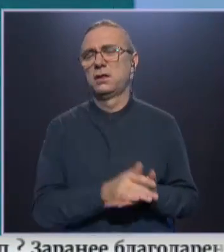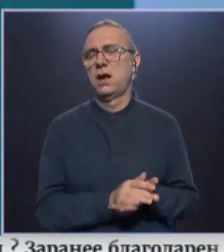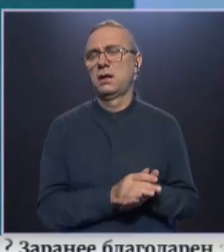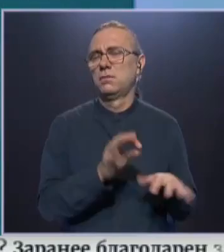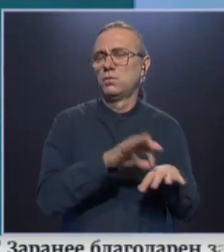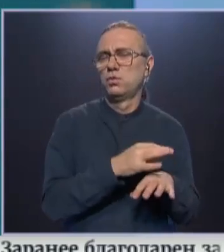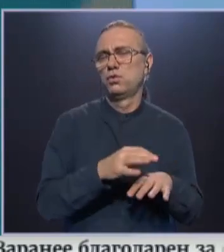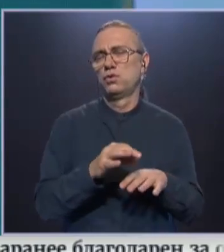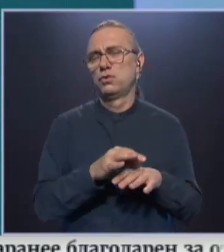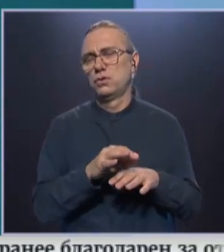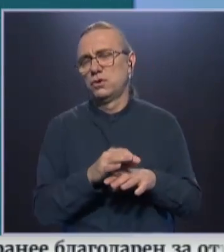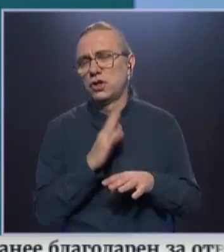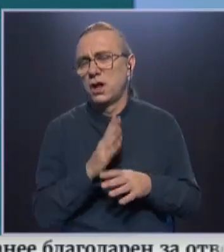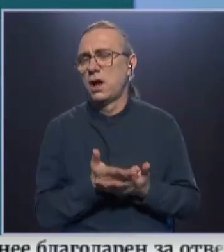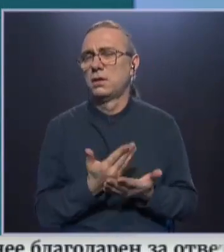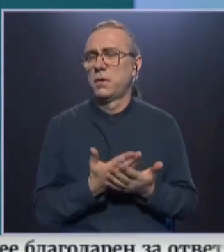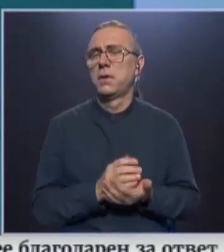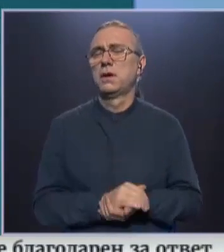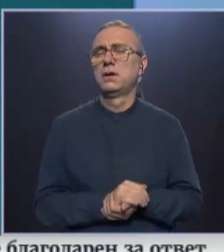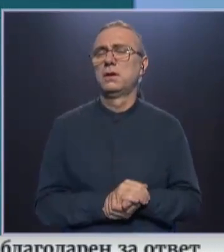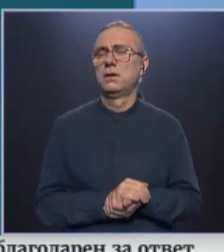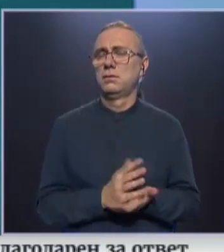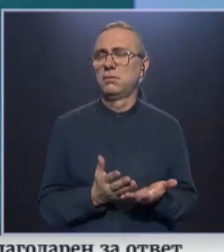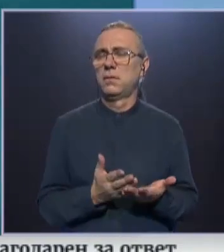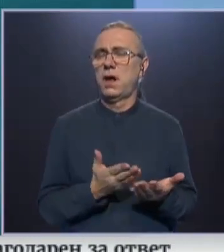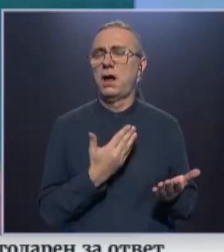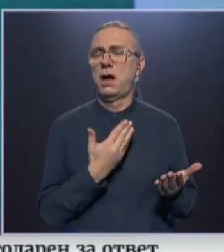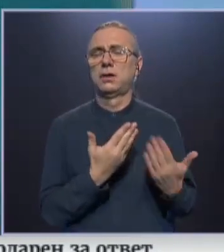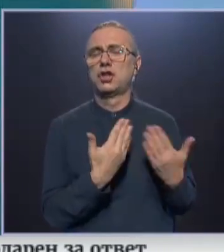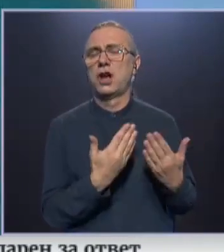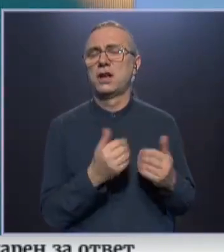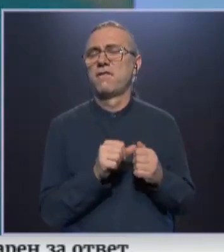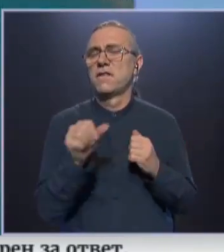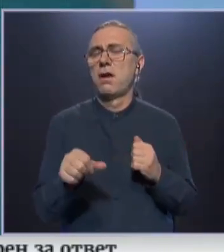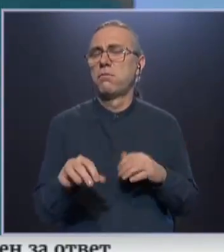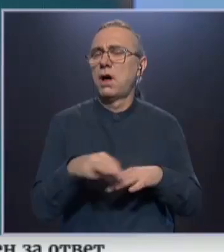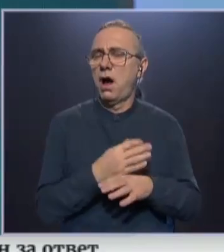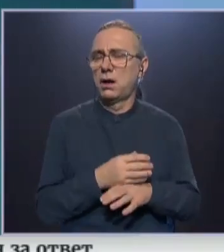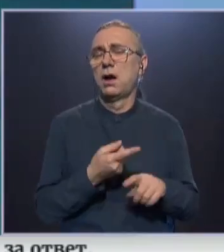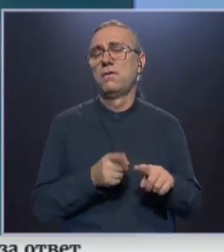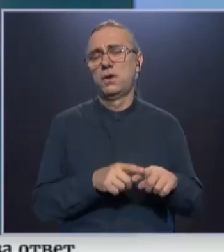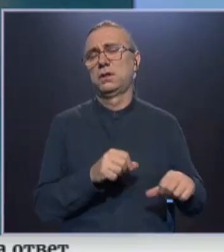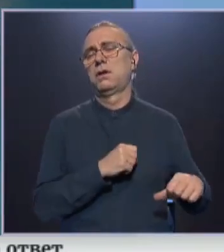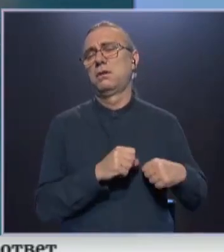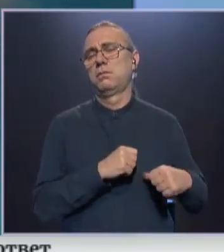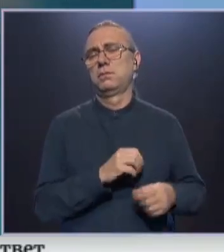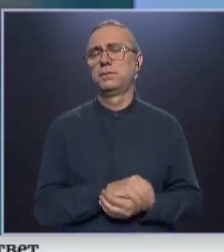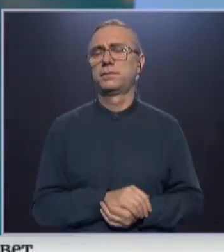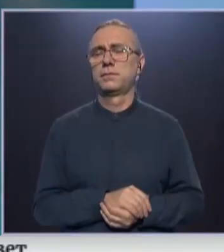же это разорение Златоуст говорил брак от неподготовка Простите блуд это неподготовка к браку а состояние ему